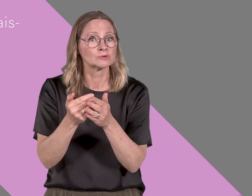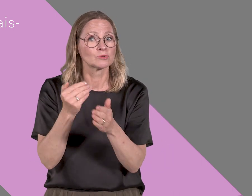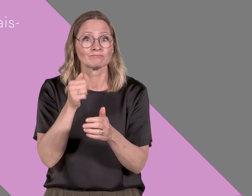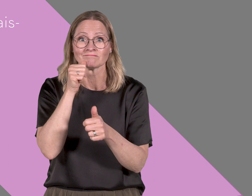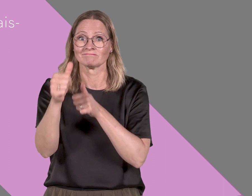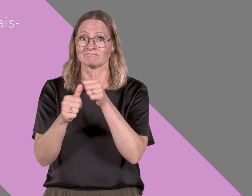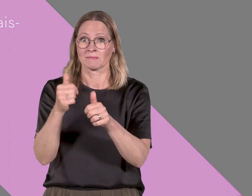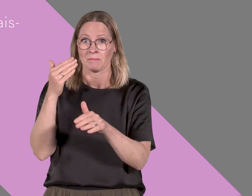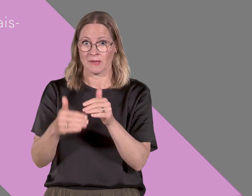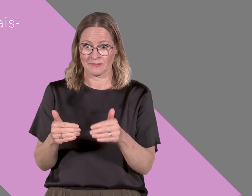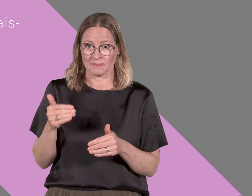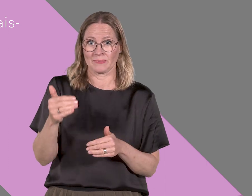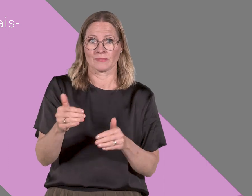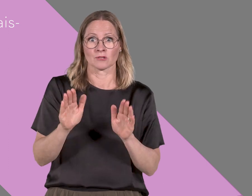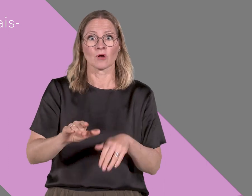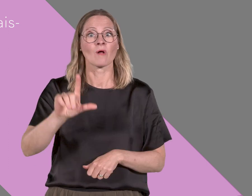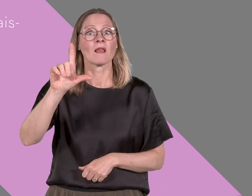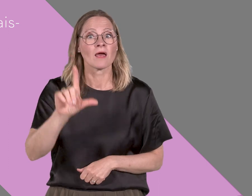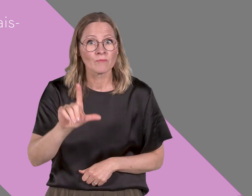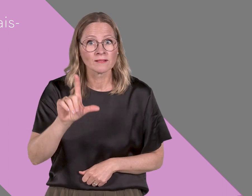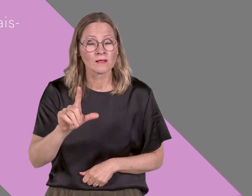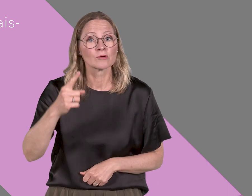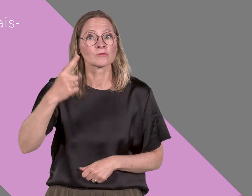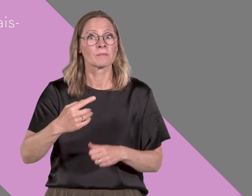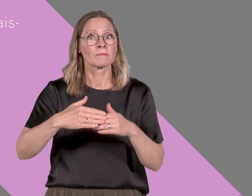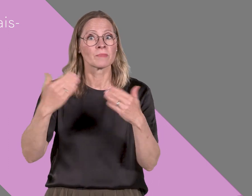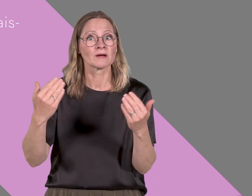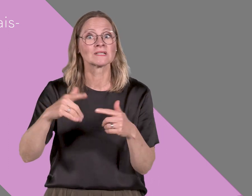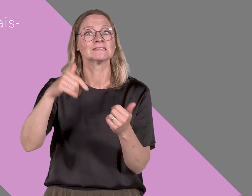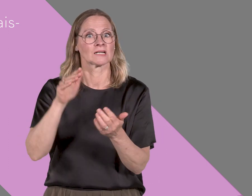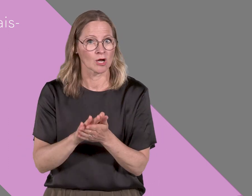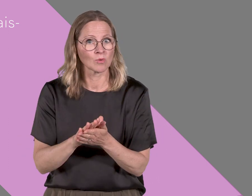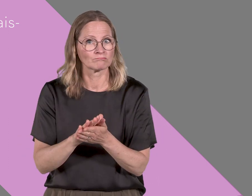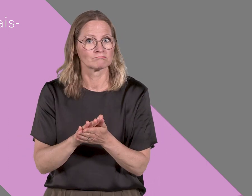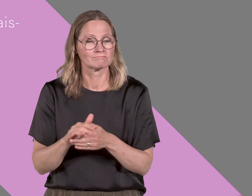sillä ilmoittautumisaika päättyy jo lauantaina 10.6.